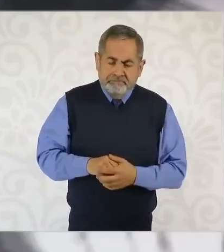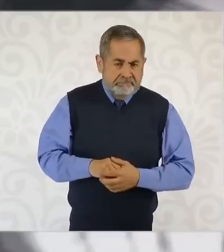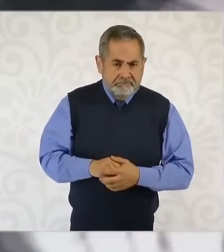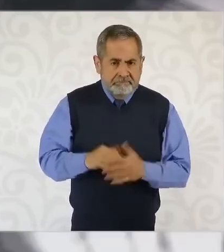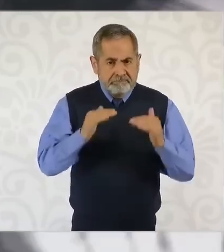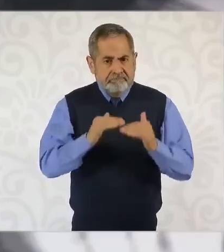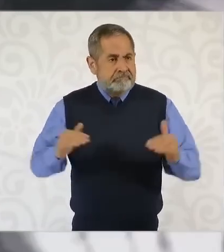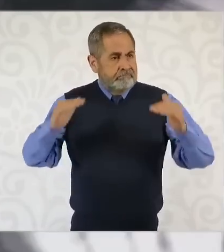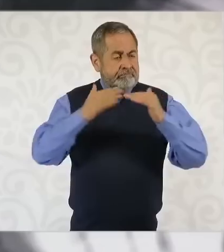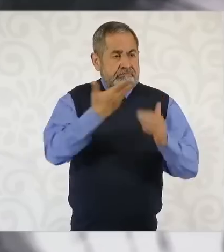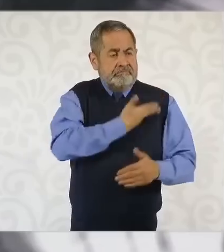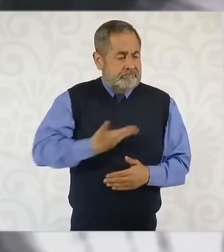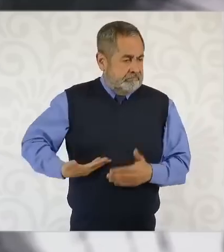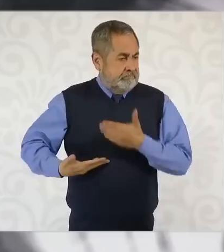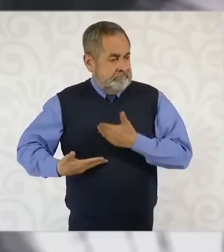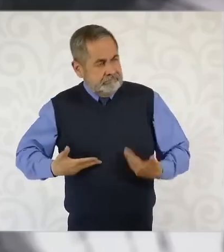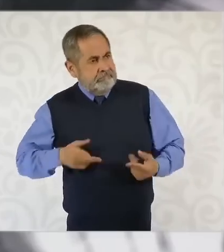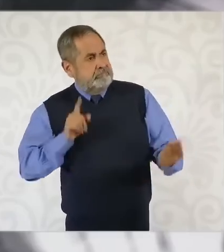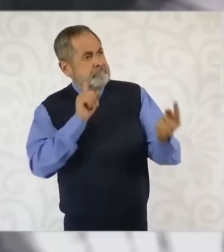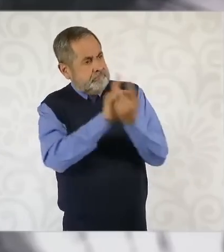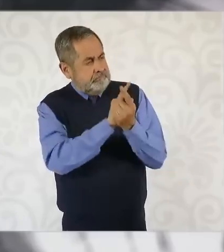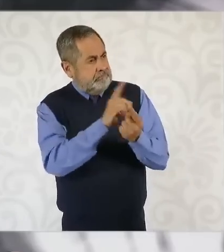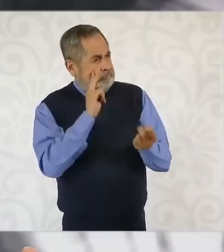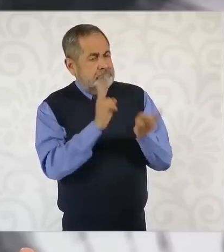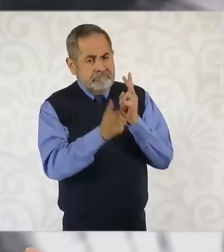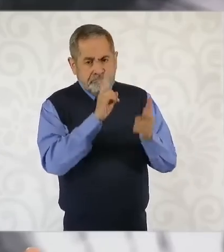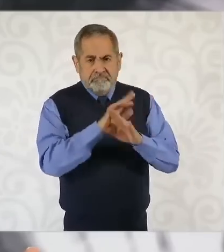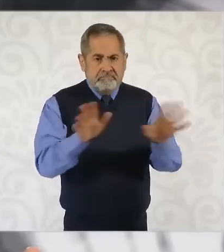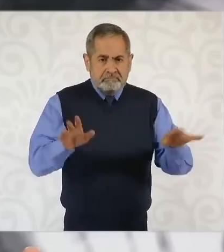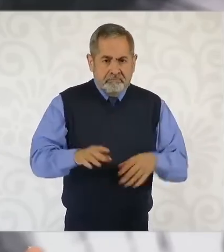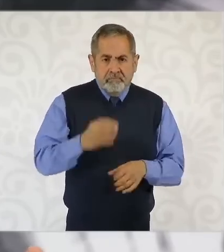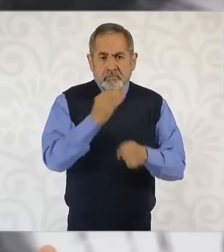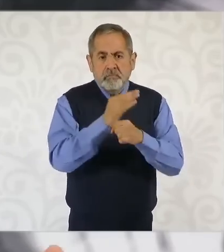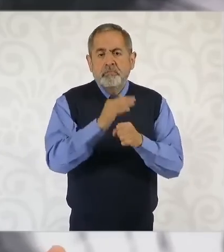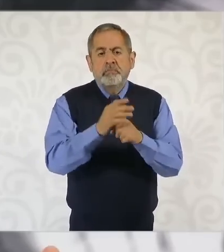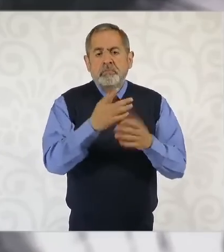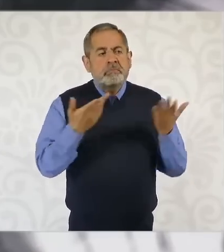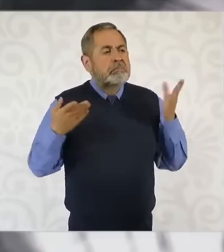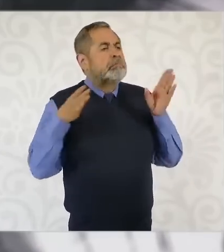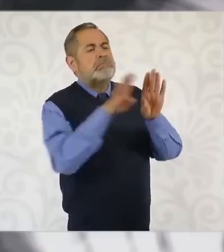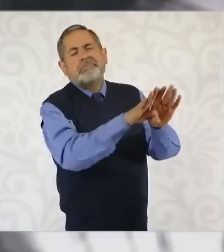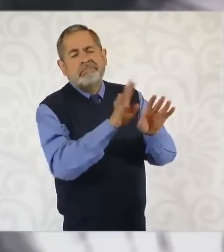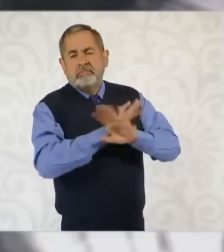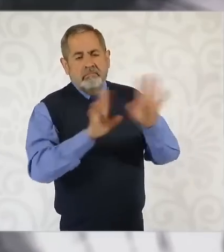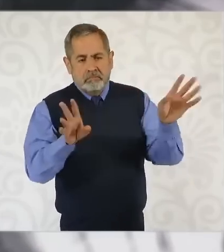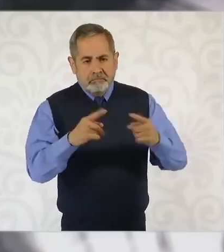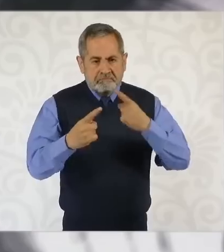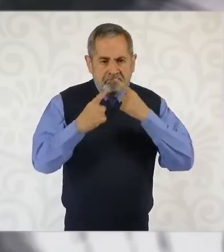presidentes no entonces por eso digo que no hay que cerrar la puerta nunca del diálogo y estar